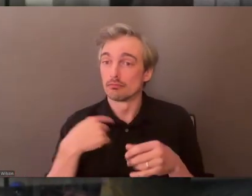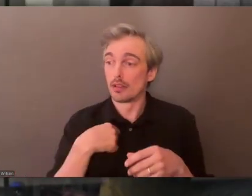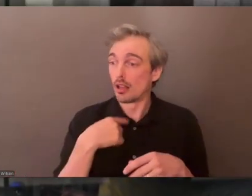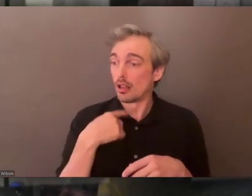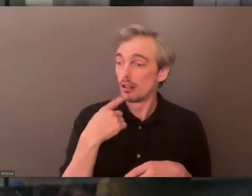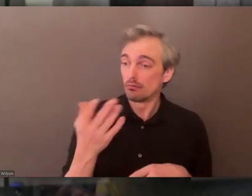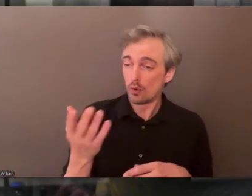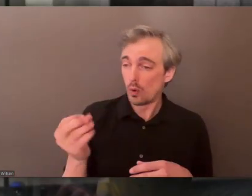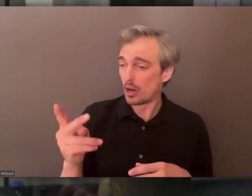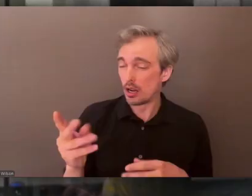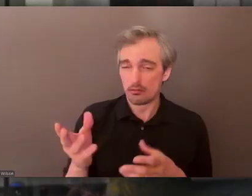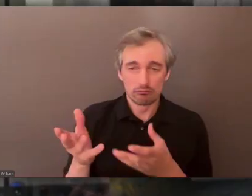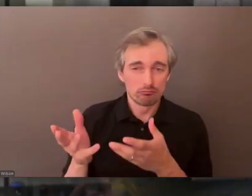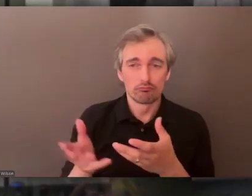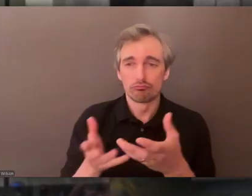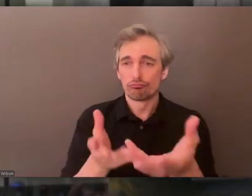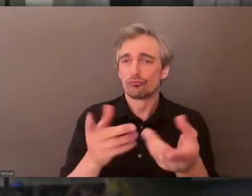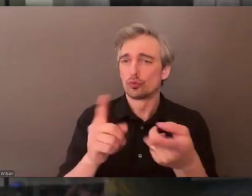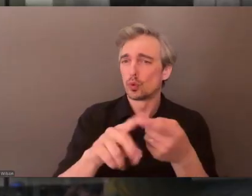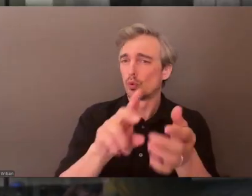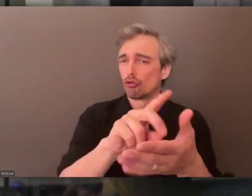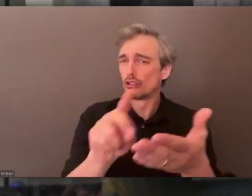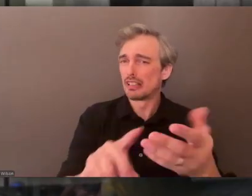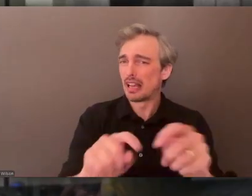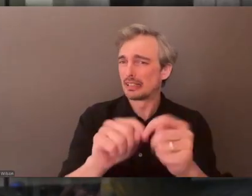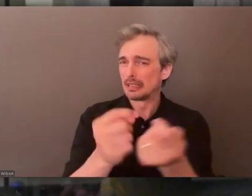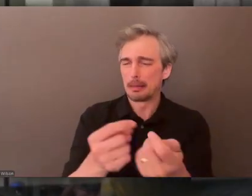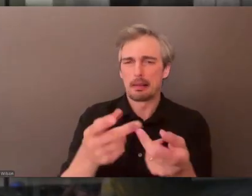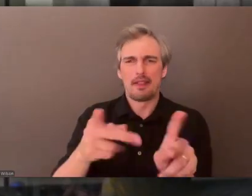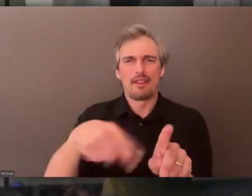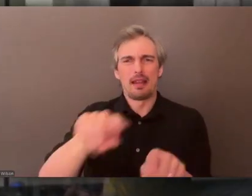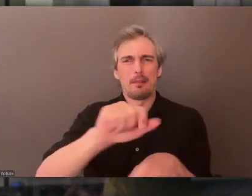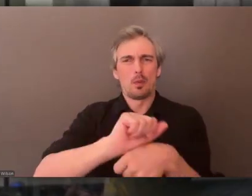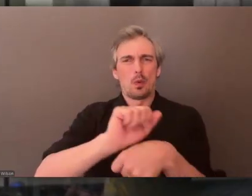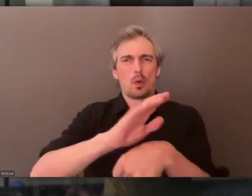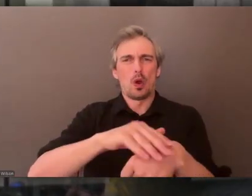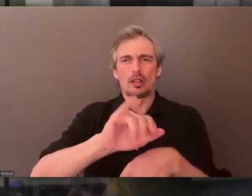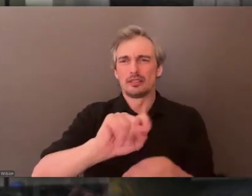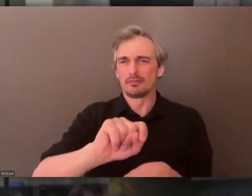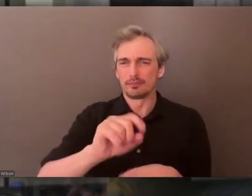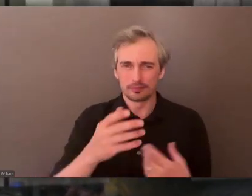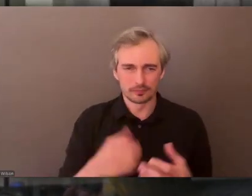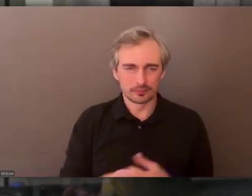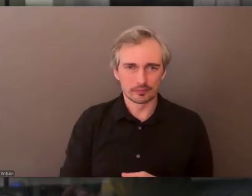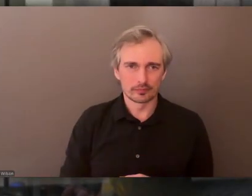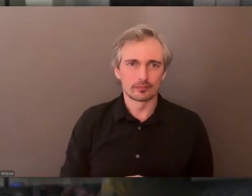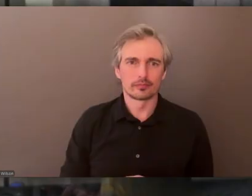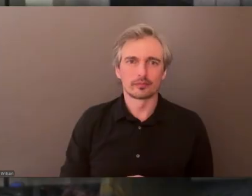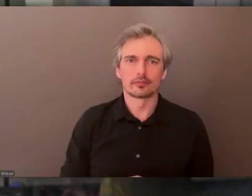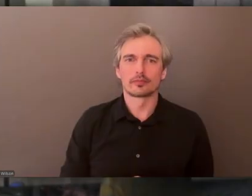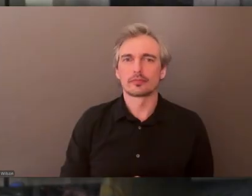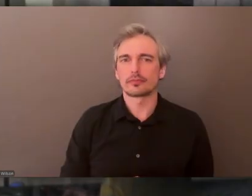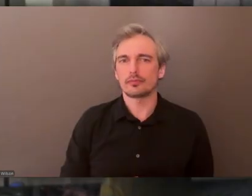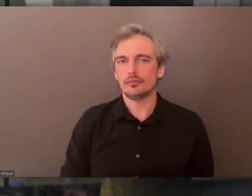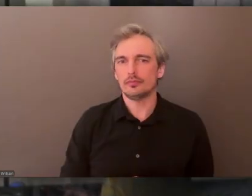ブランドガイドラインがアクセシブルでないのは、 彼らが気づいていなかったからかもしれません。